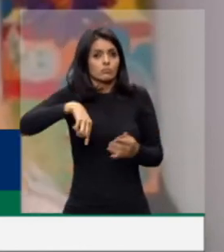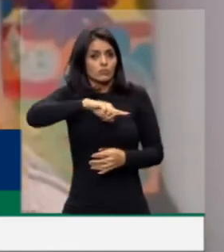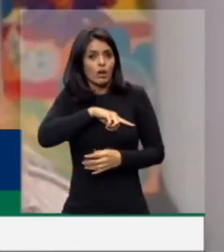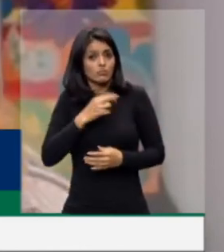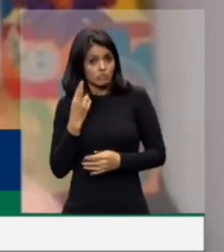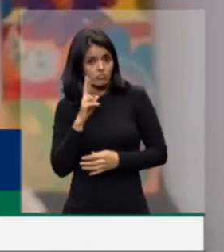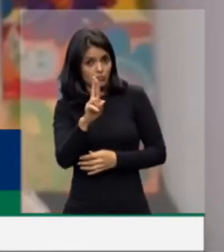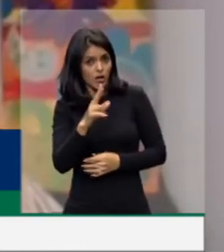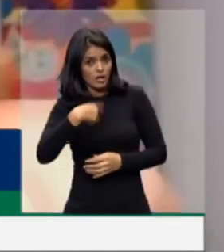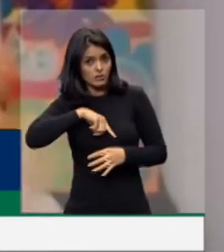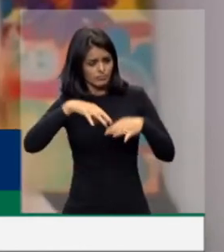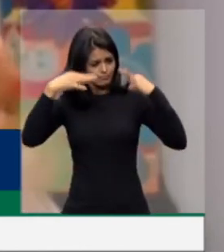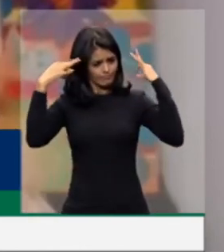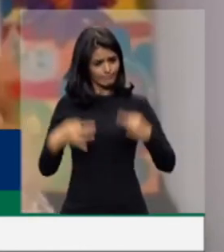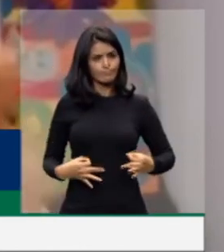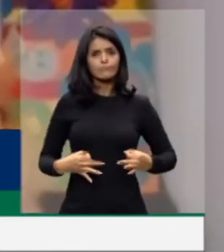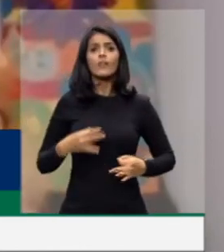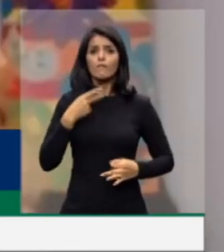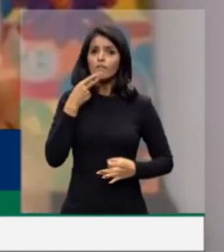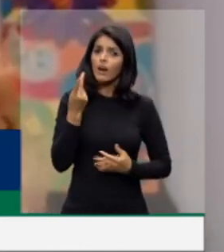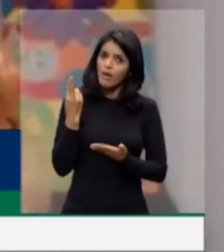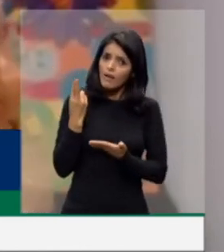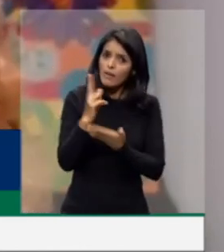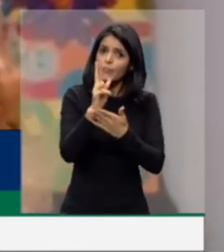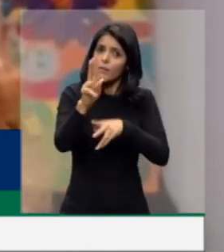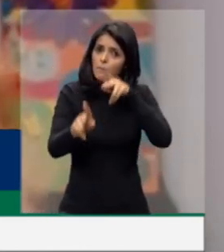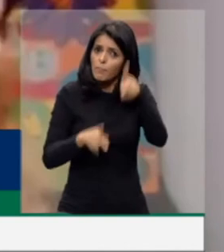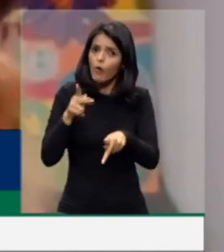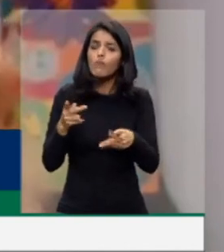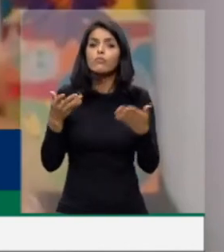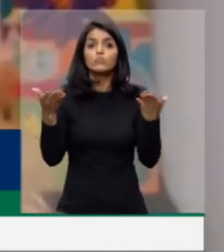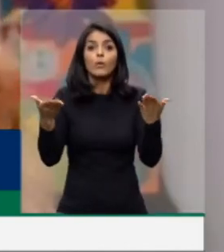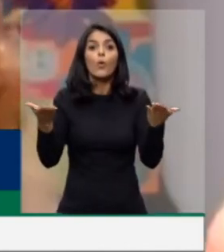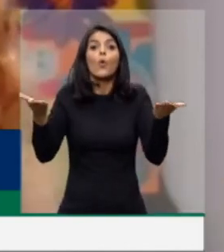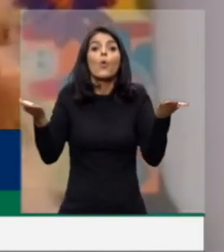REPRESENTA CADA RECANTO DESSE PAÍS, E NÓS CRUZAMOS COM MUITA ALTIVEZ, COM MUITA